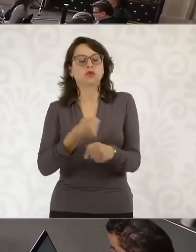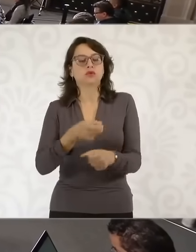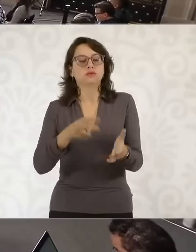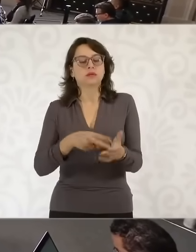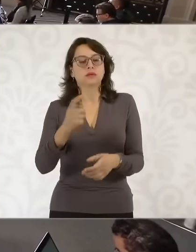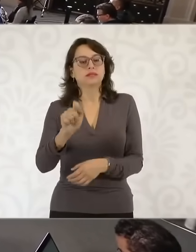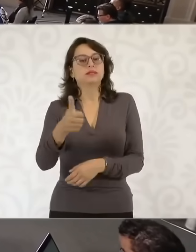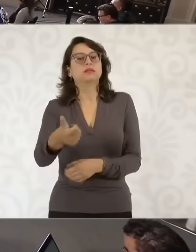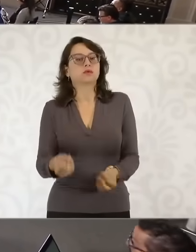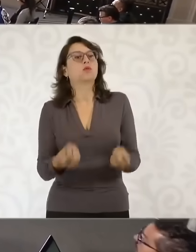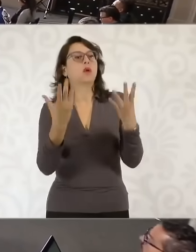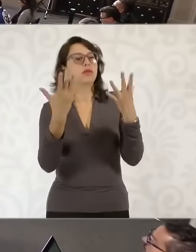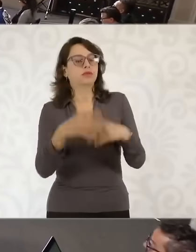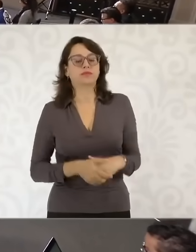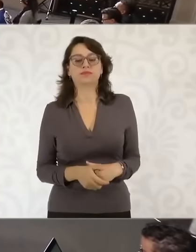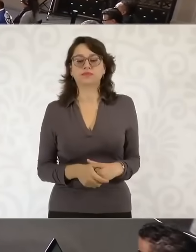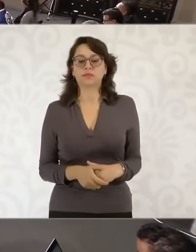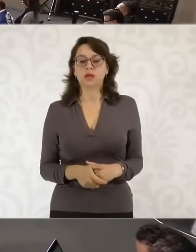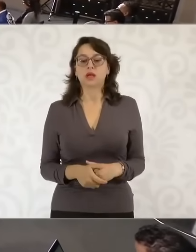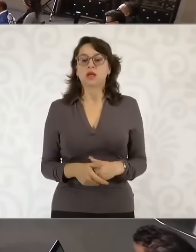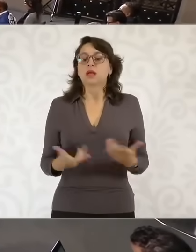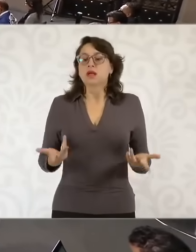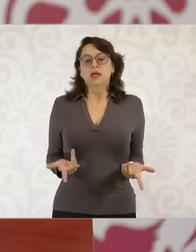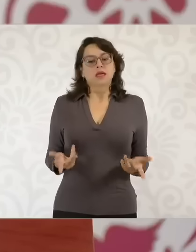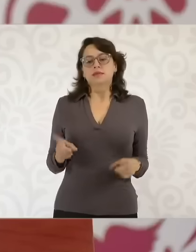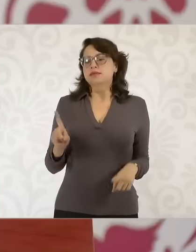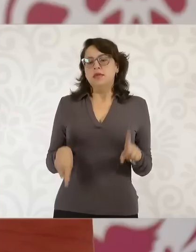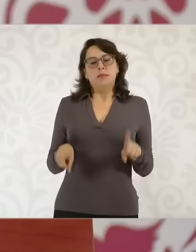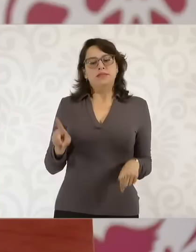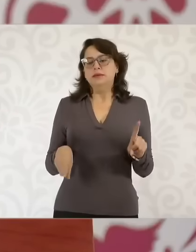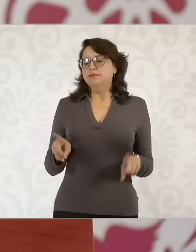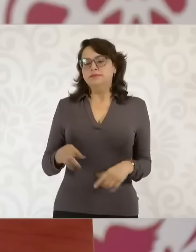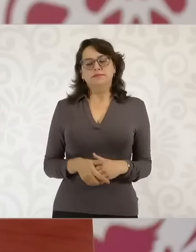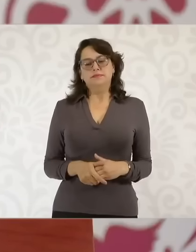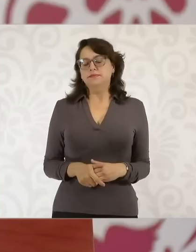Buenos días. Depende mucho de la cómo se lleve a cabo todas las operaciones, este,